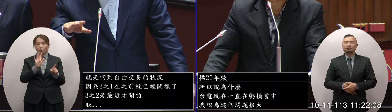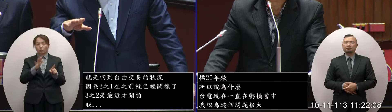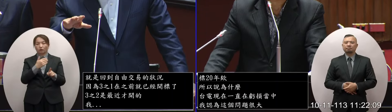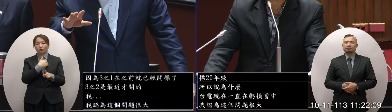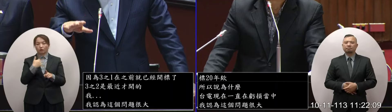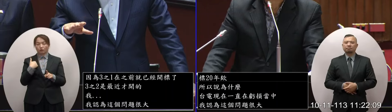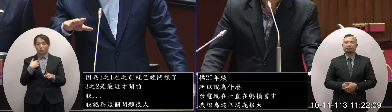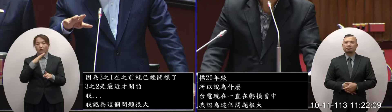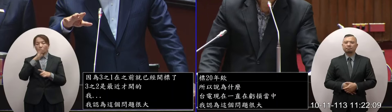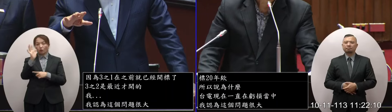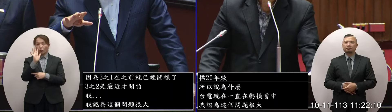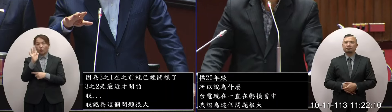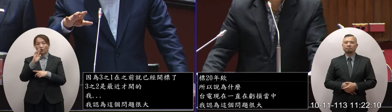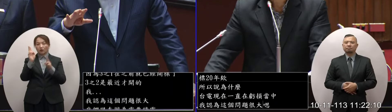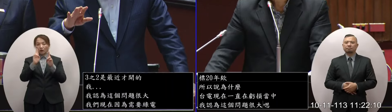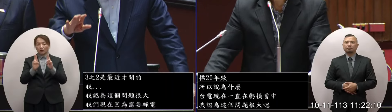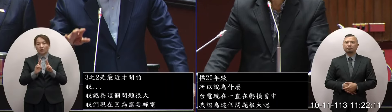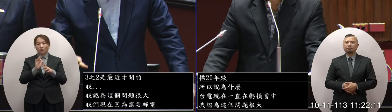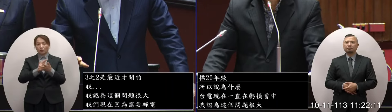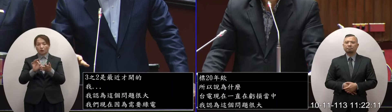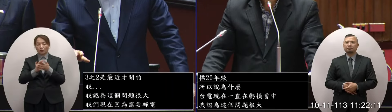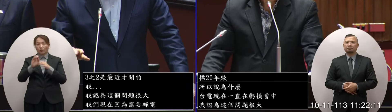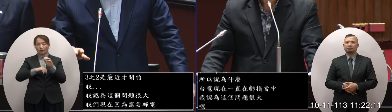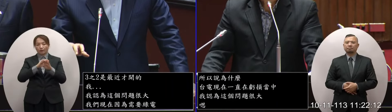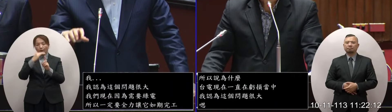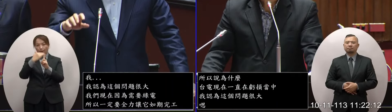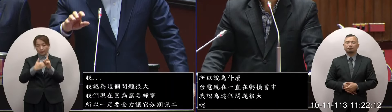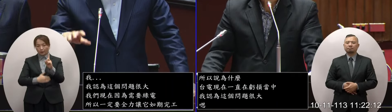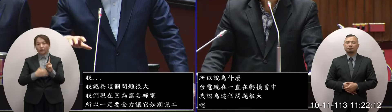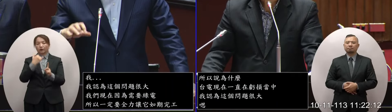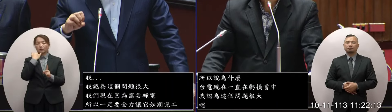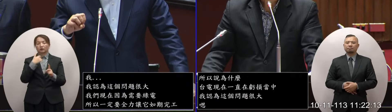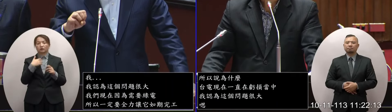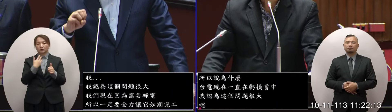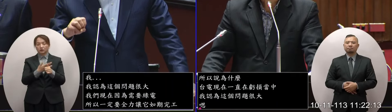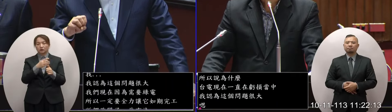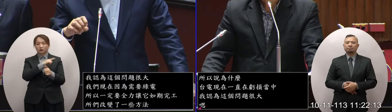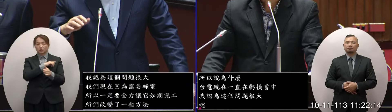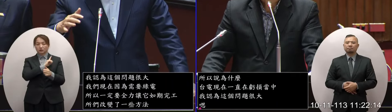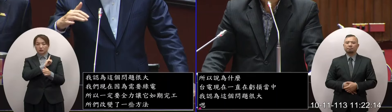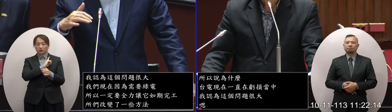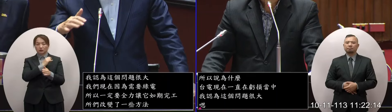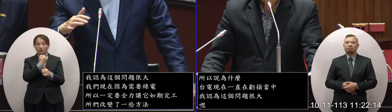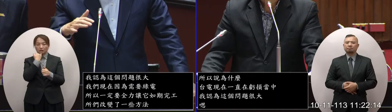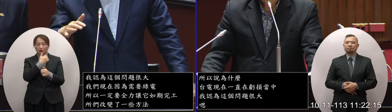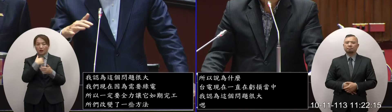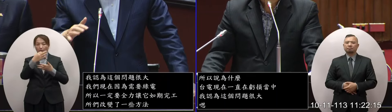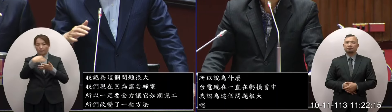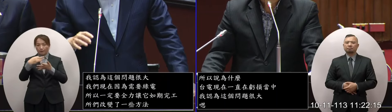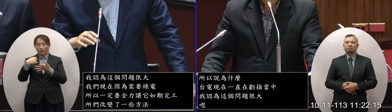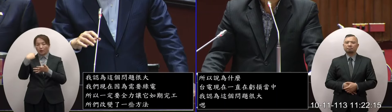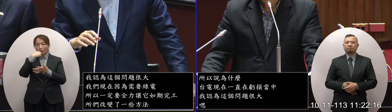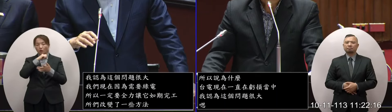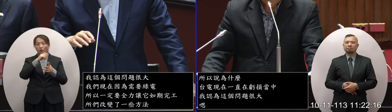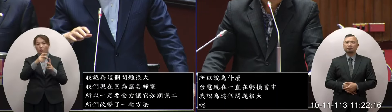讓這個風電的成本能夠 幫助他們降低 讓他們產出來的價 能夠賣給台灣的業者的時候